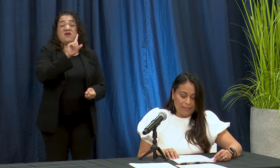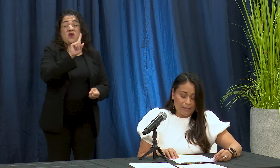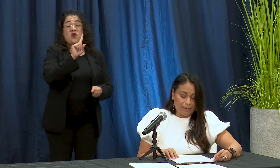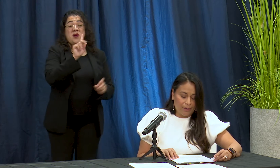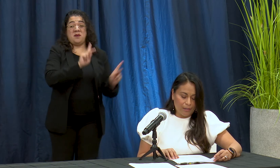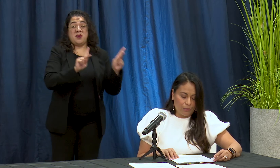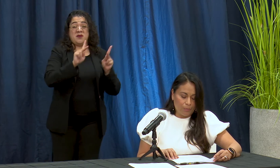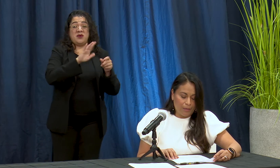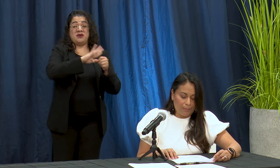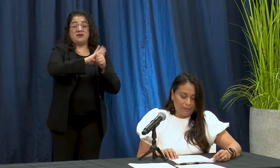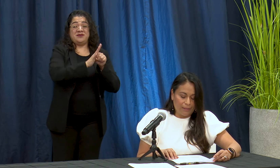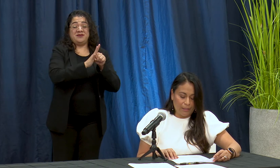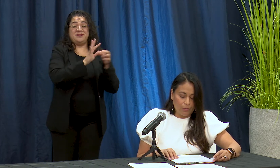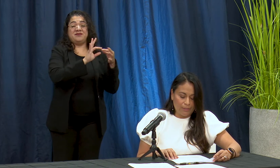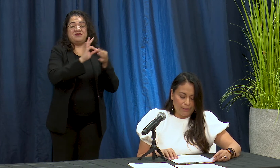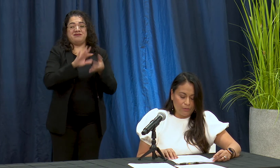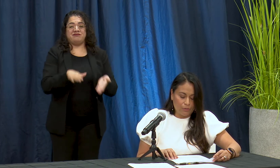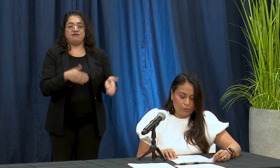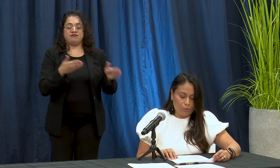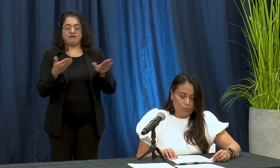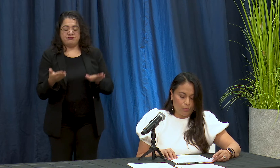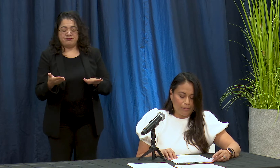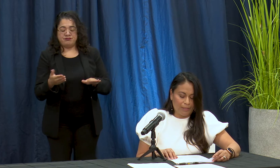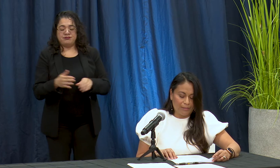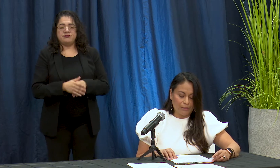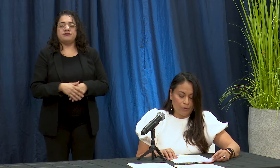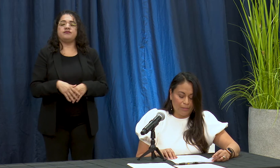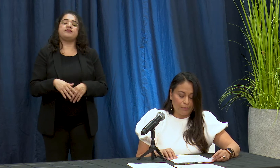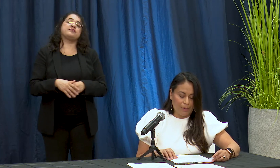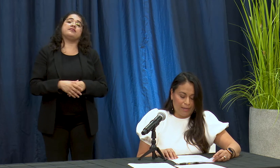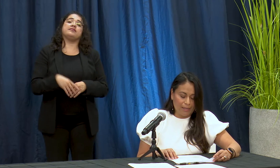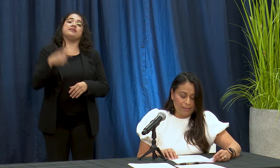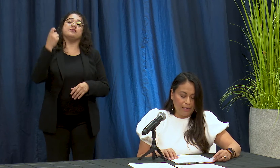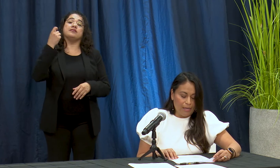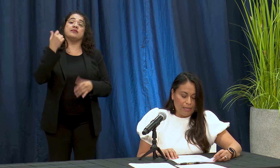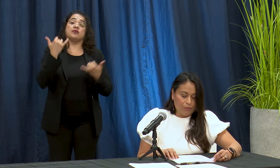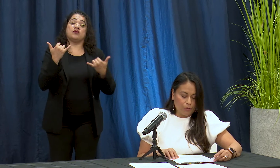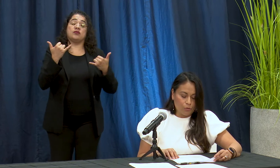Tata Hondo para mantener know Esther's hospitalizations planas in West Rose